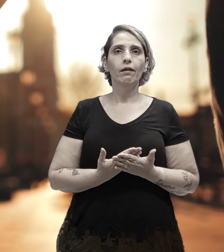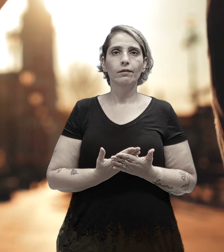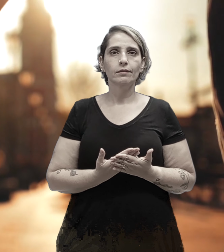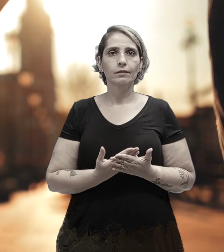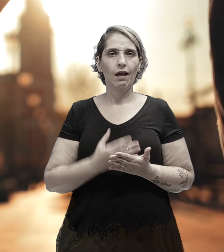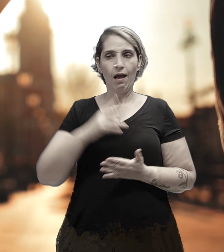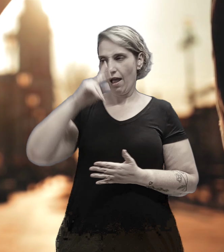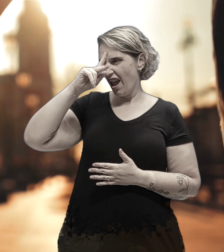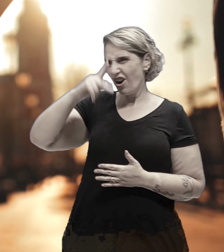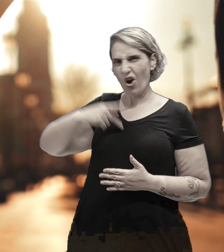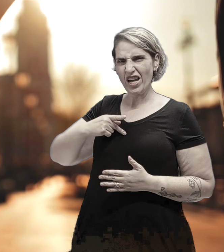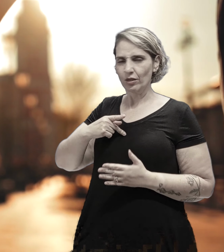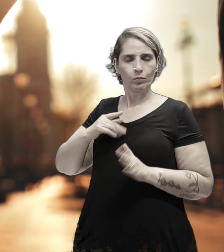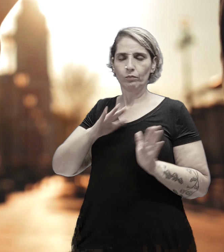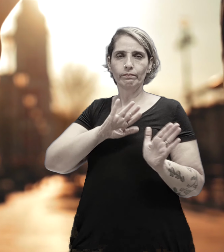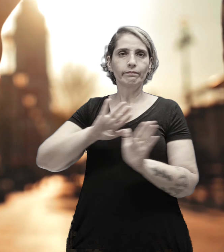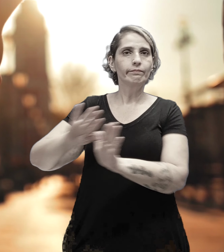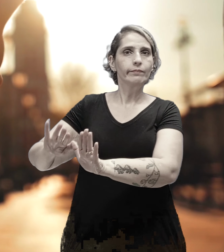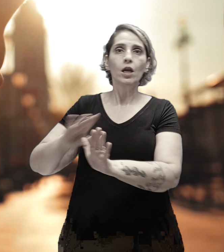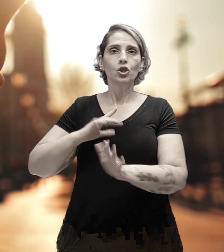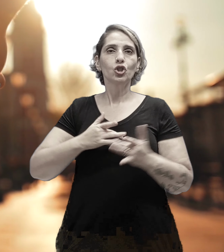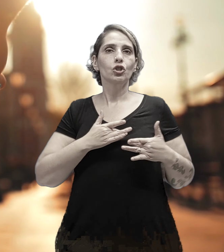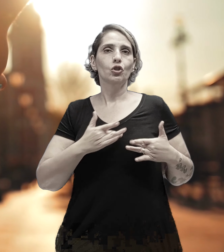e o egoísmo cede espaço à generosidade.